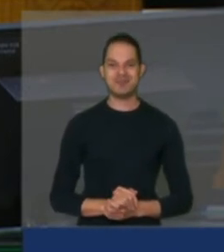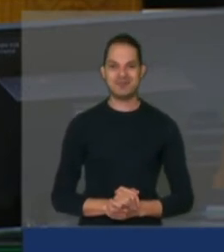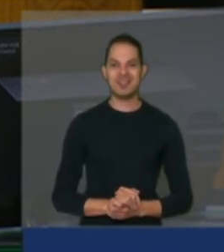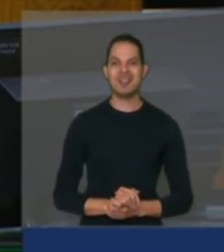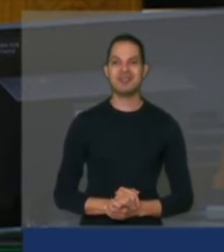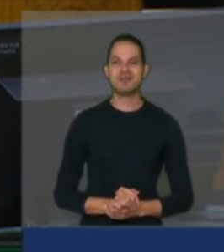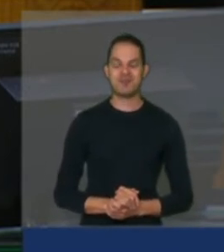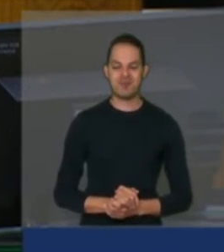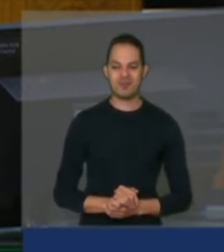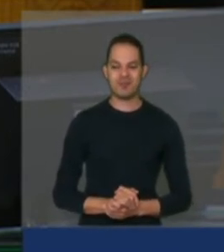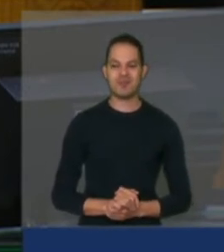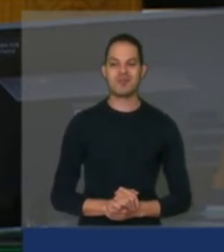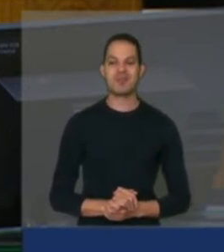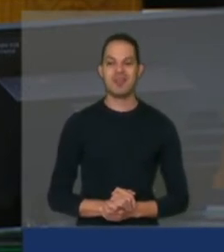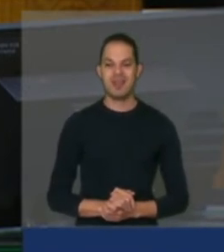DIRETORES, A TODO O CORPO DE FUNCIONÁRIOS DA AACD QUE